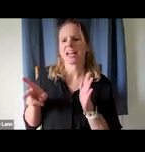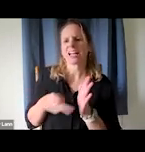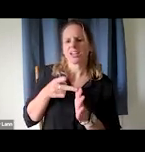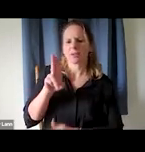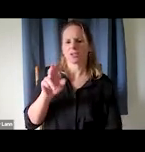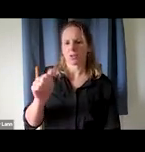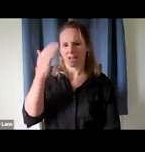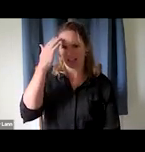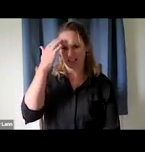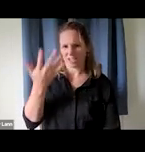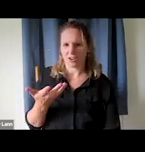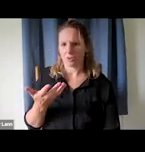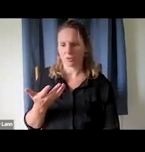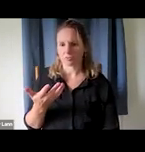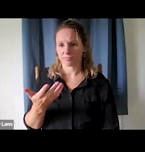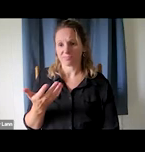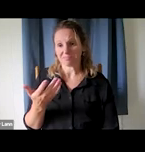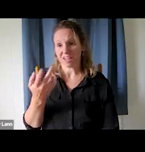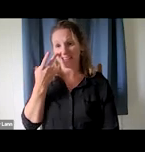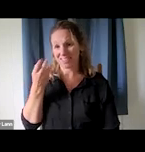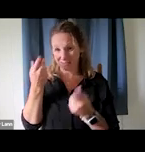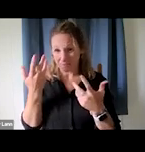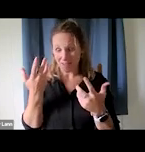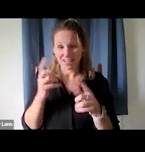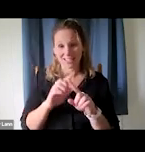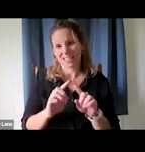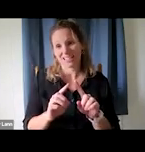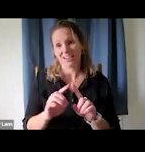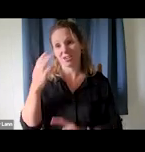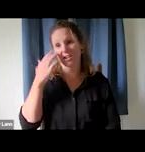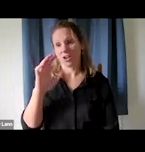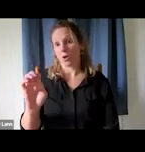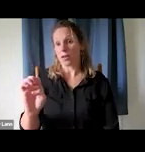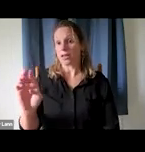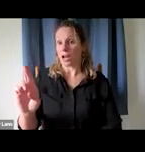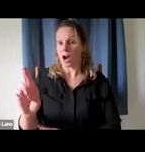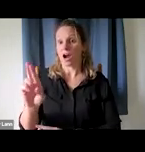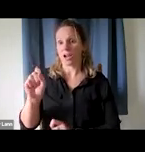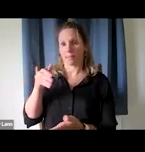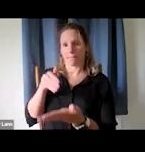como decía Amanda. Definitivamente me he encontrado con múltiples... Sabemos que las urgencias pueden ser muy parciales contra nuestros clientes